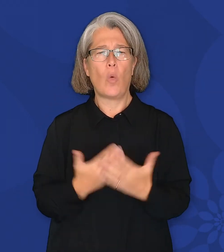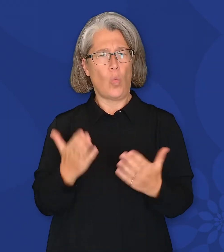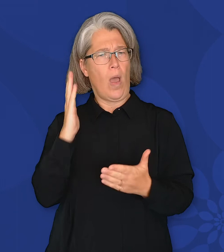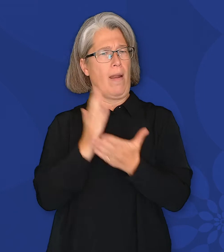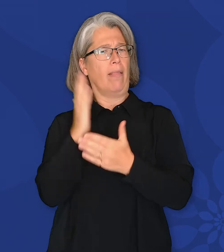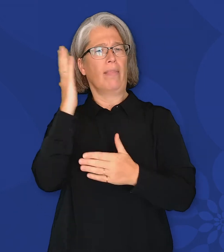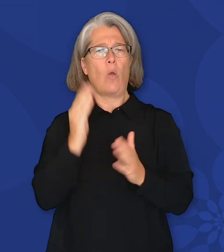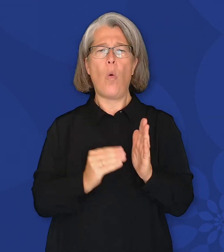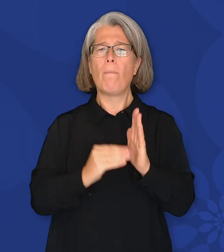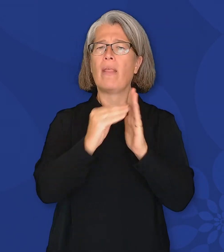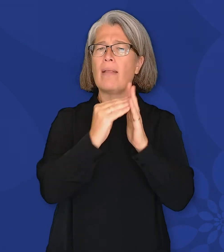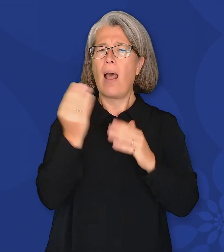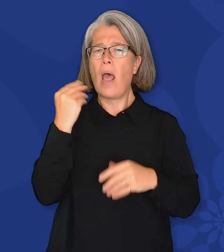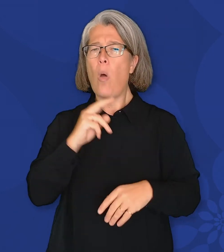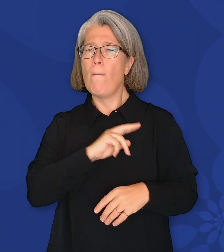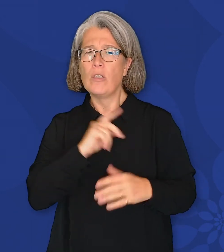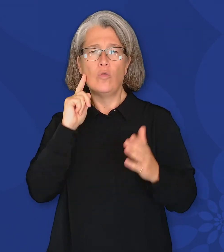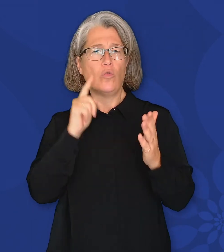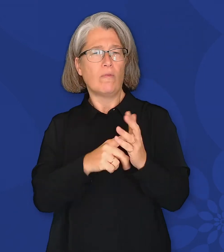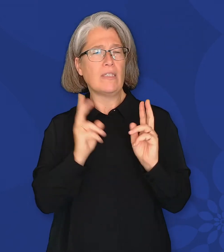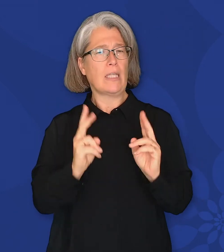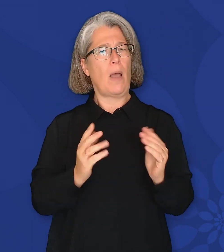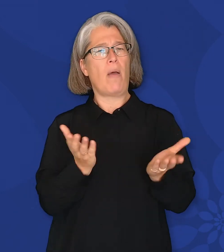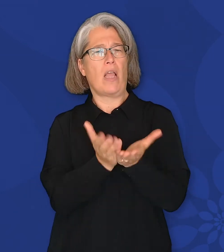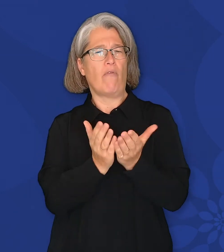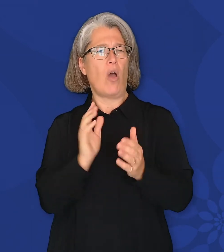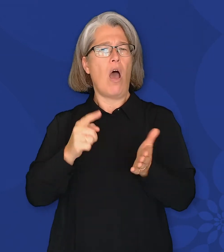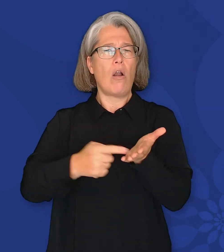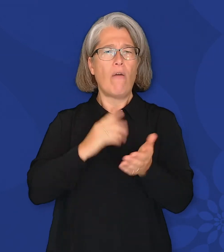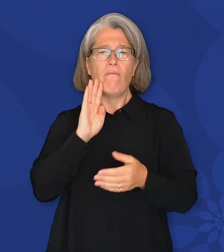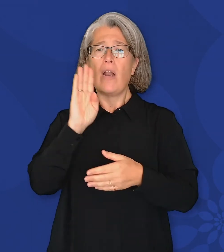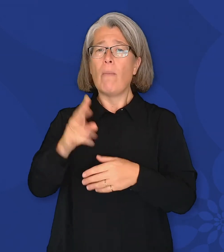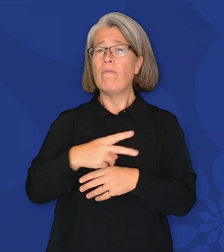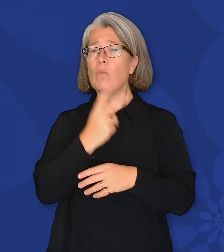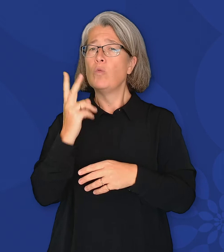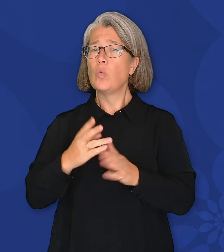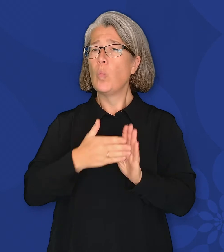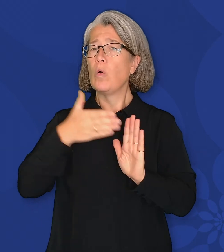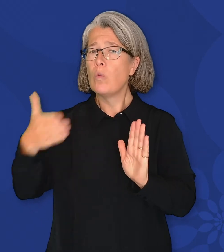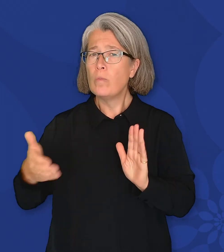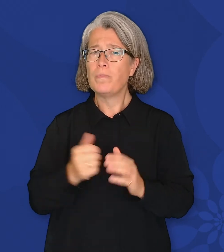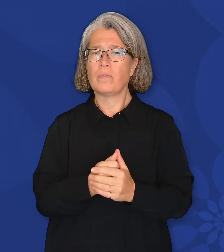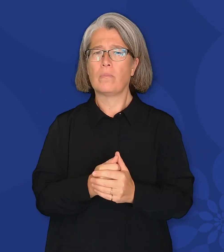Det är dags att uppdatera läroplikten så den motsvarar 2020-talets krav.